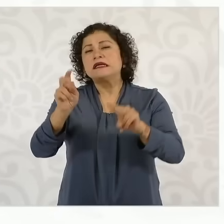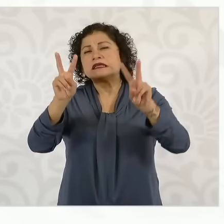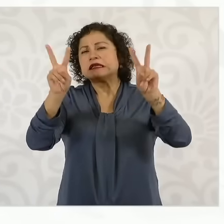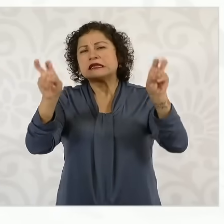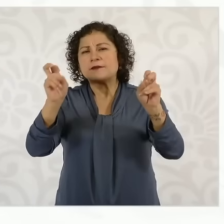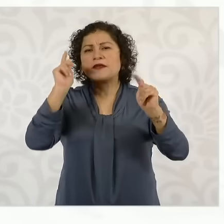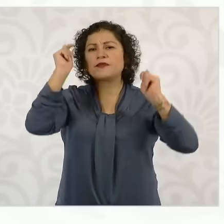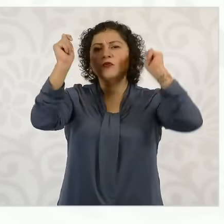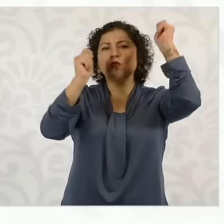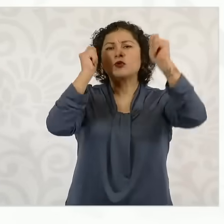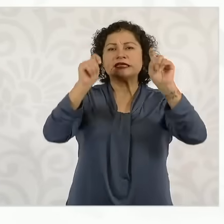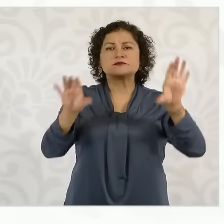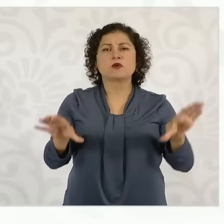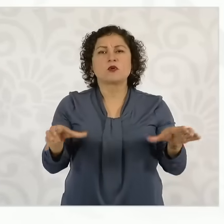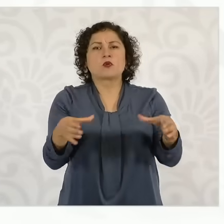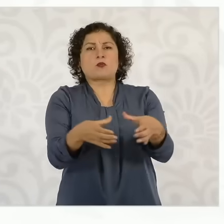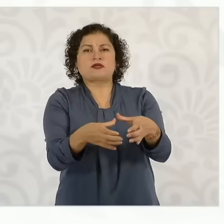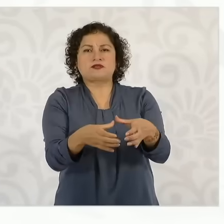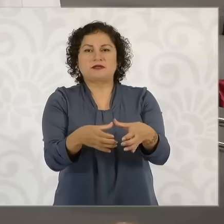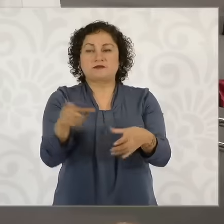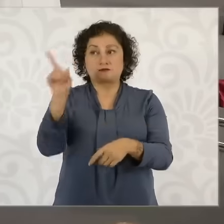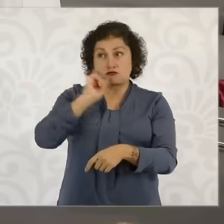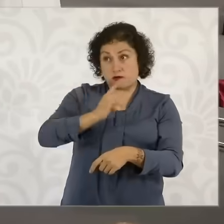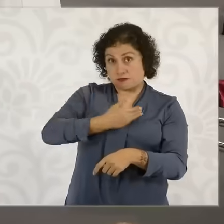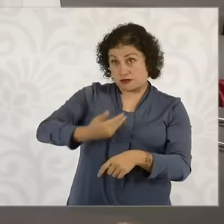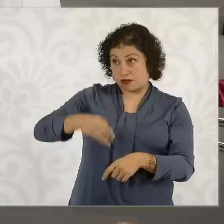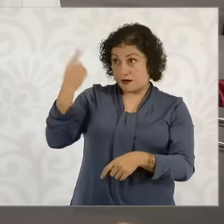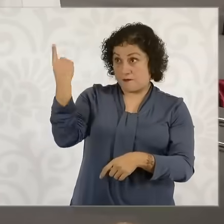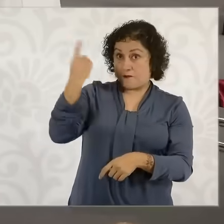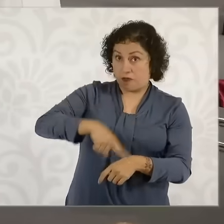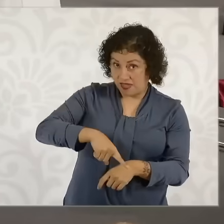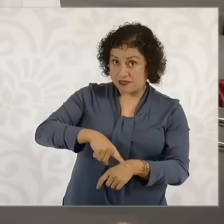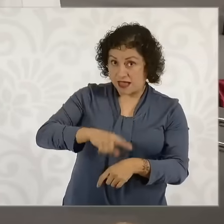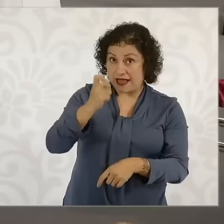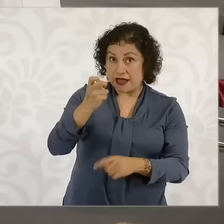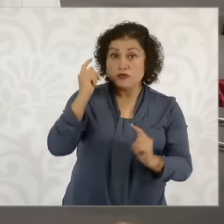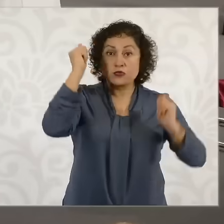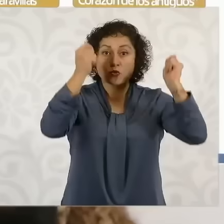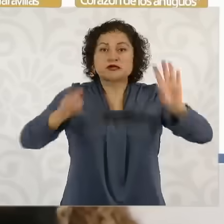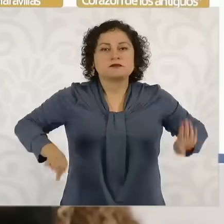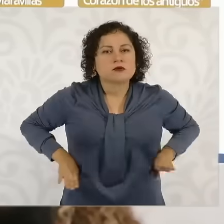presidenta nos instruyó, hagamos, incorporemos el turismo comunitario a los paquetes turísticos,